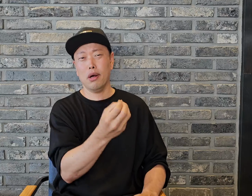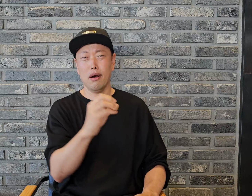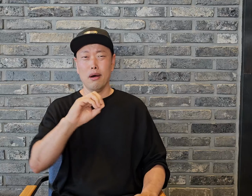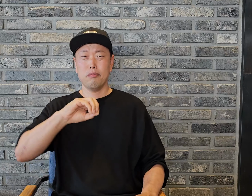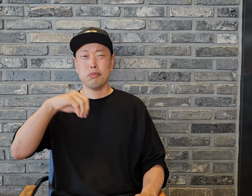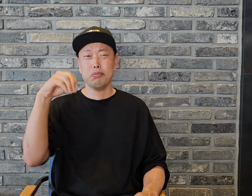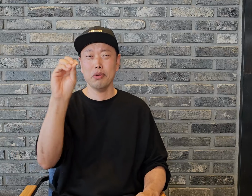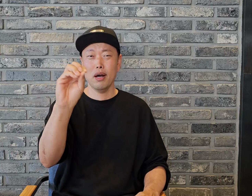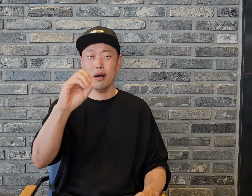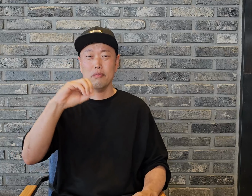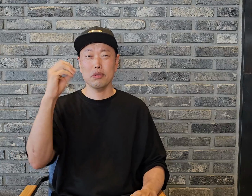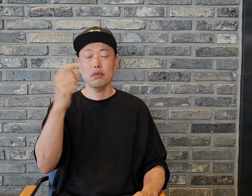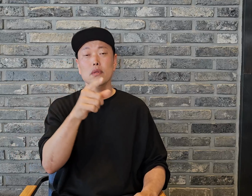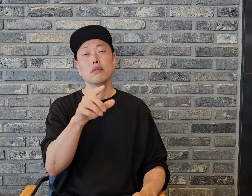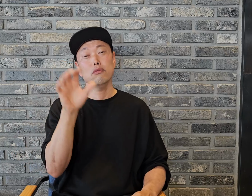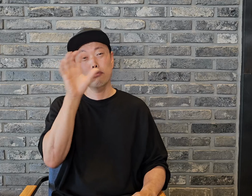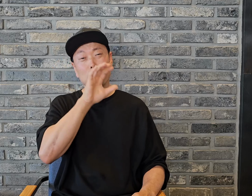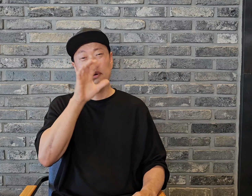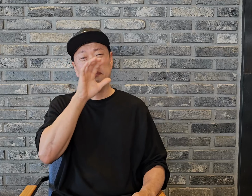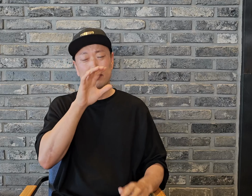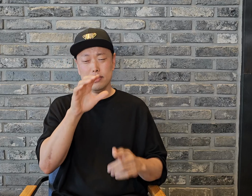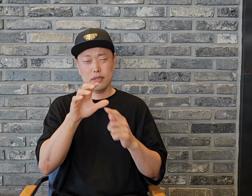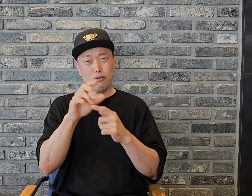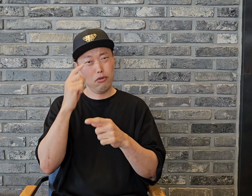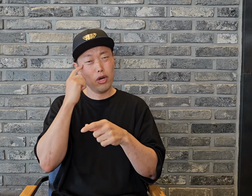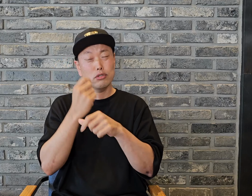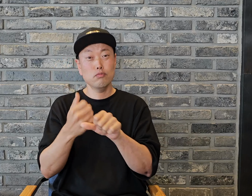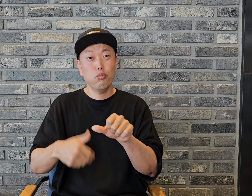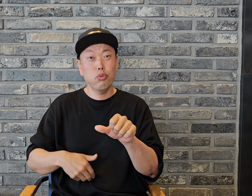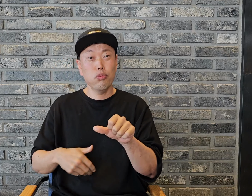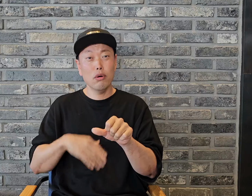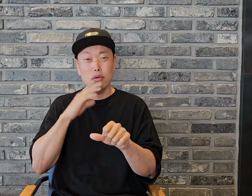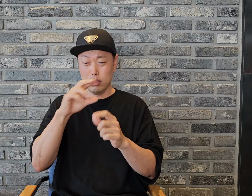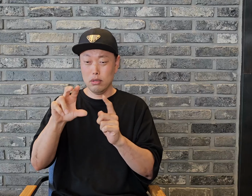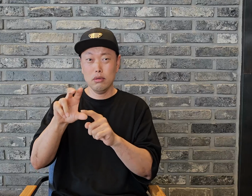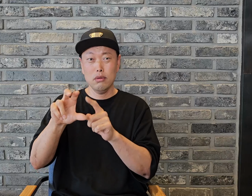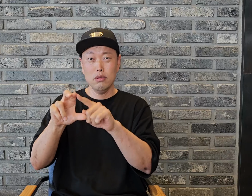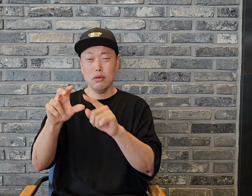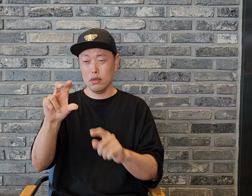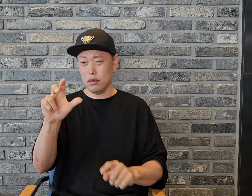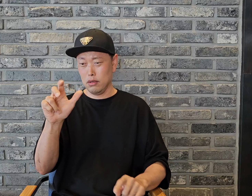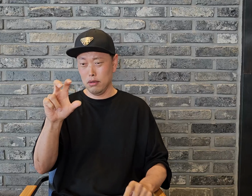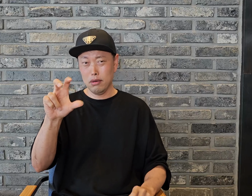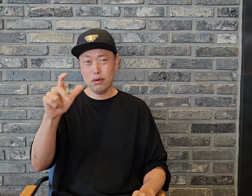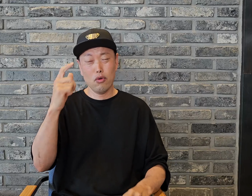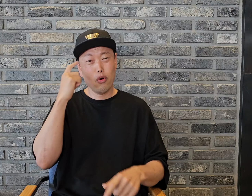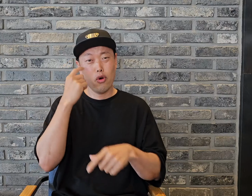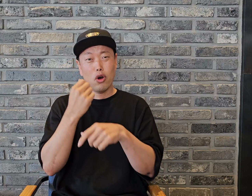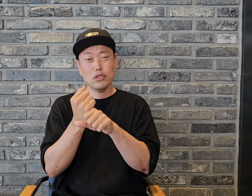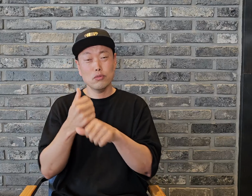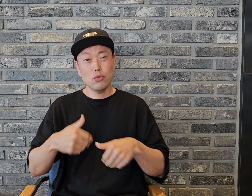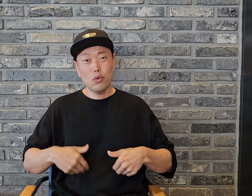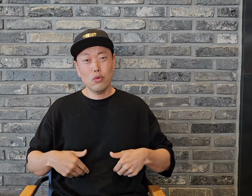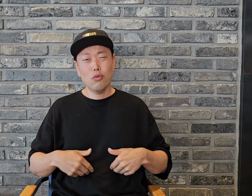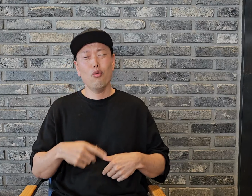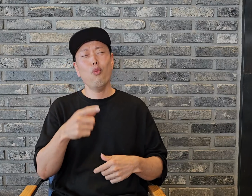변화구 예 그건 연습해야 하는 거거든요 야구공에 관한 연구가 필요한 거고요